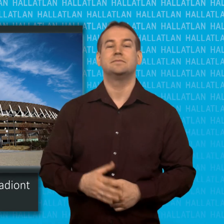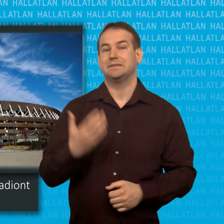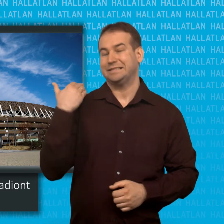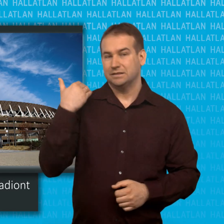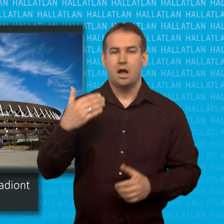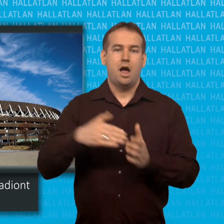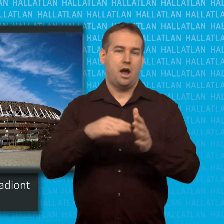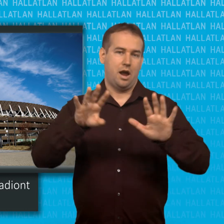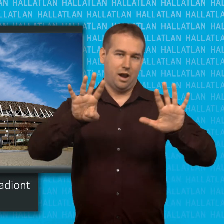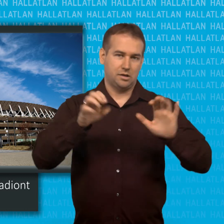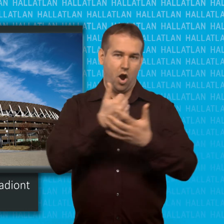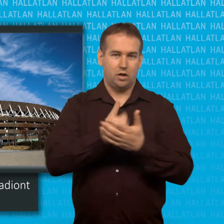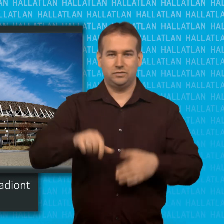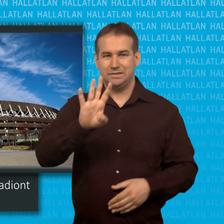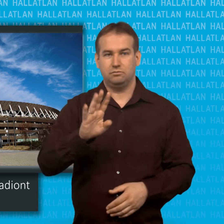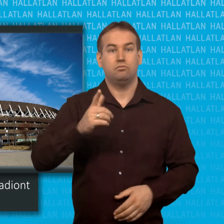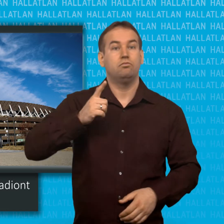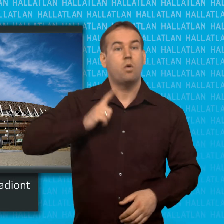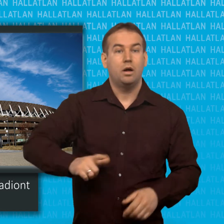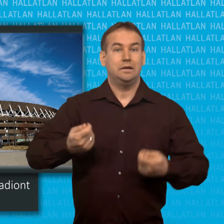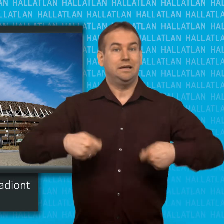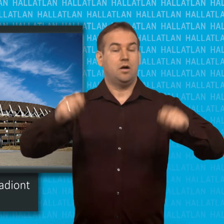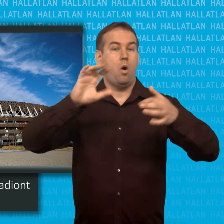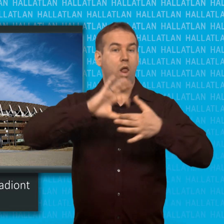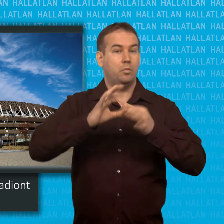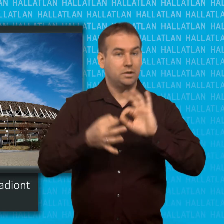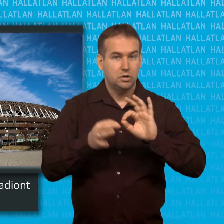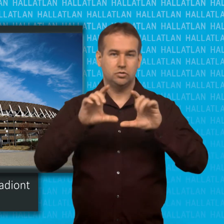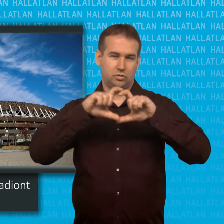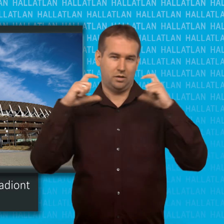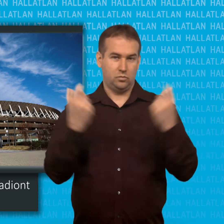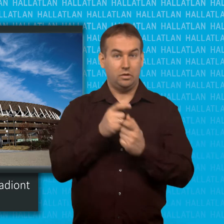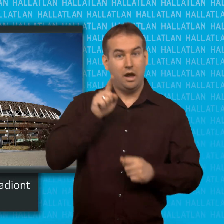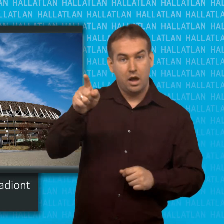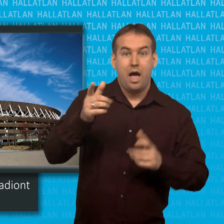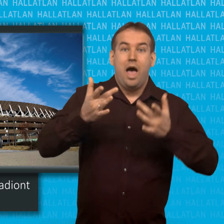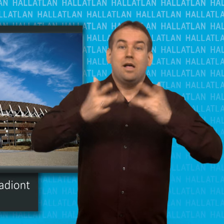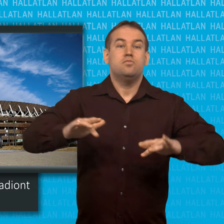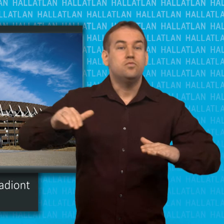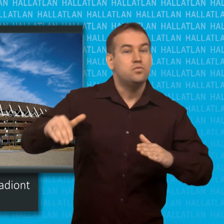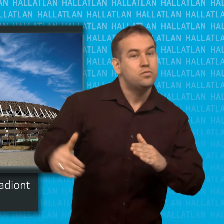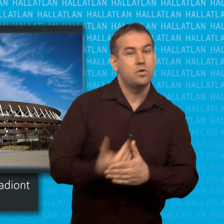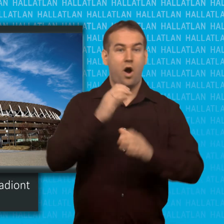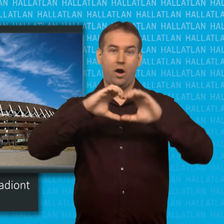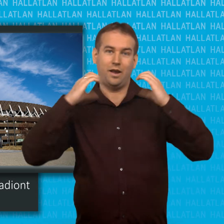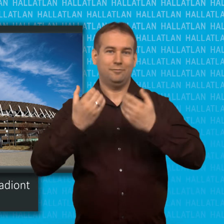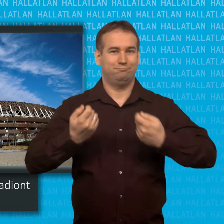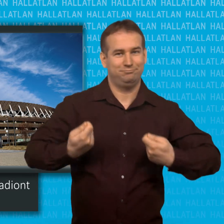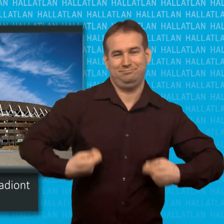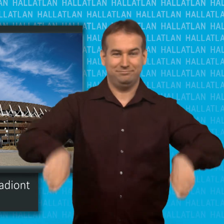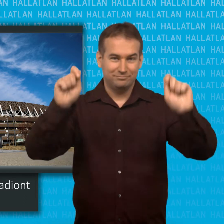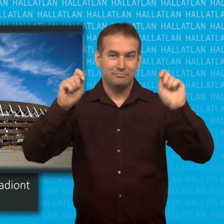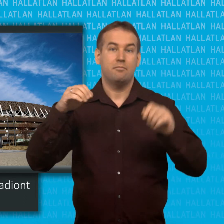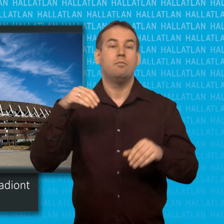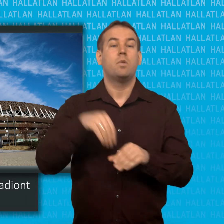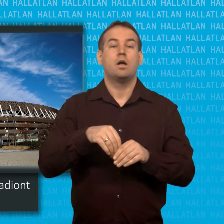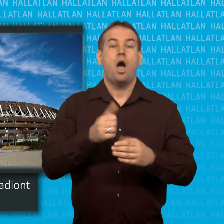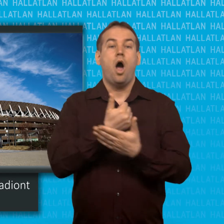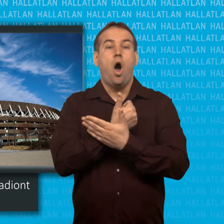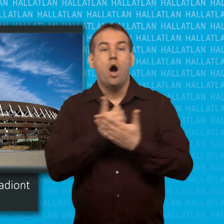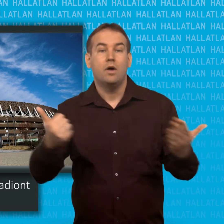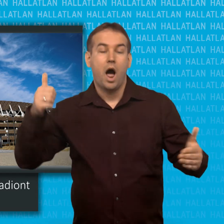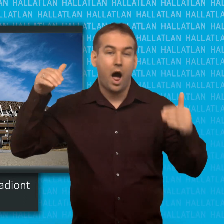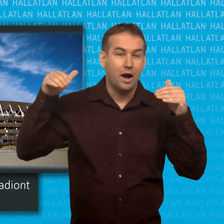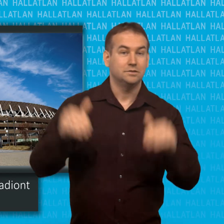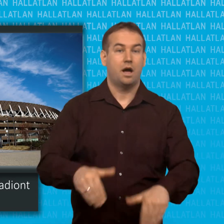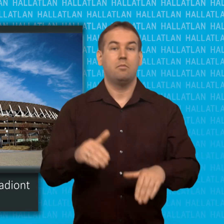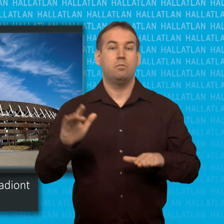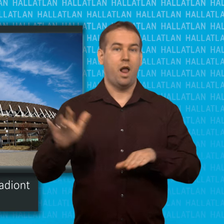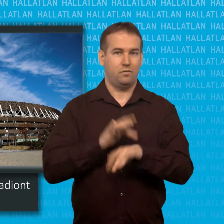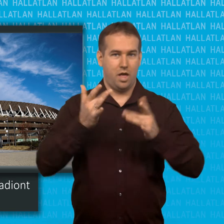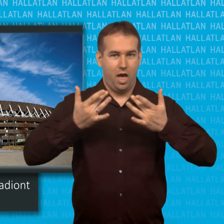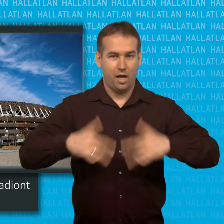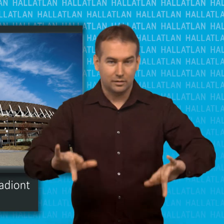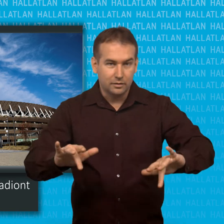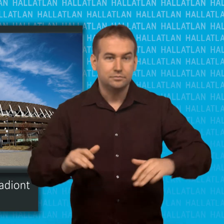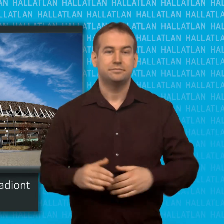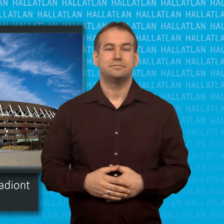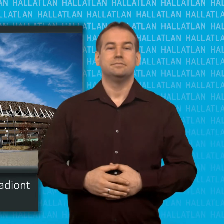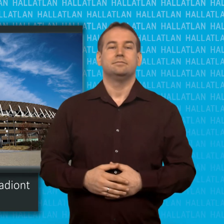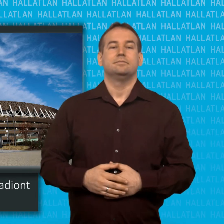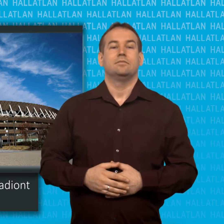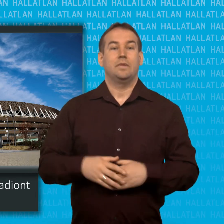A 60 ezer fő befogadására képes aréna az 1964-es Olimpiai Stadion helyén épült,